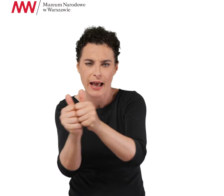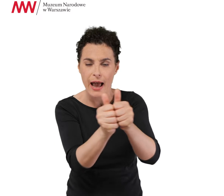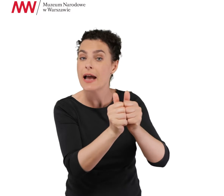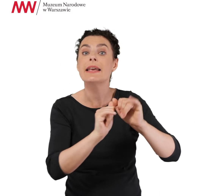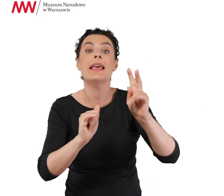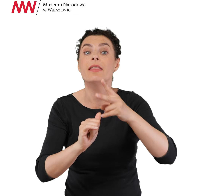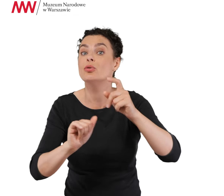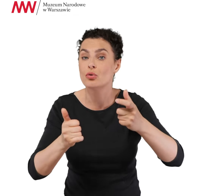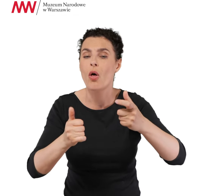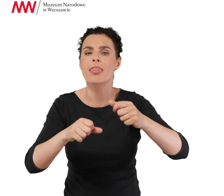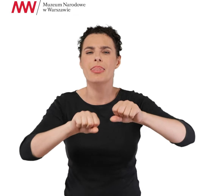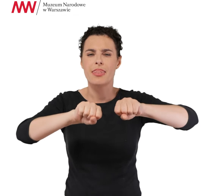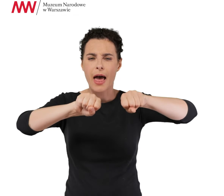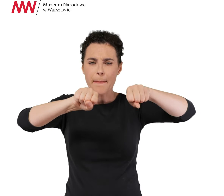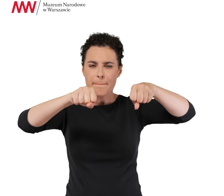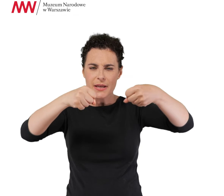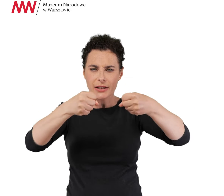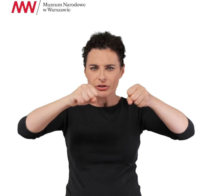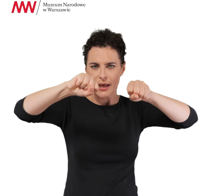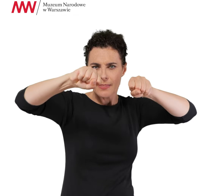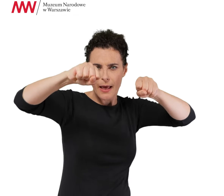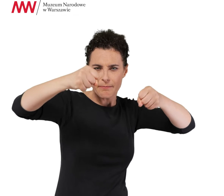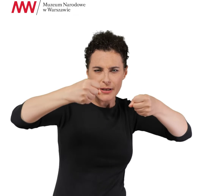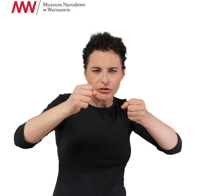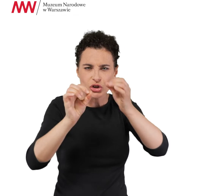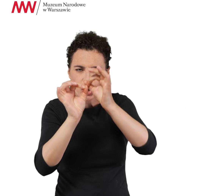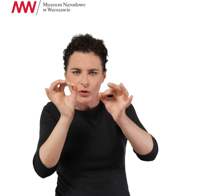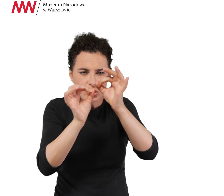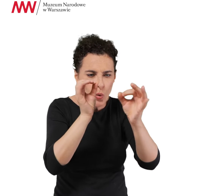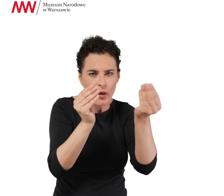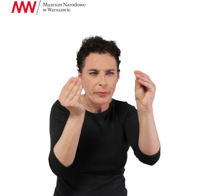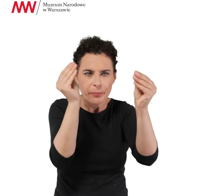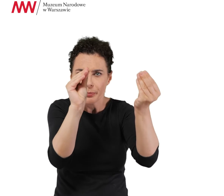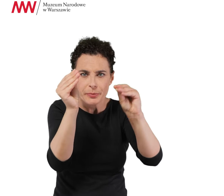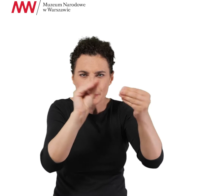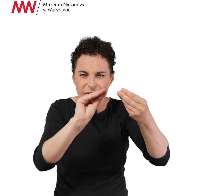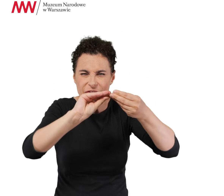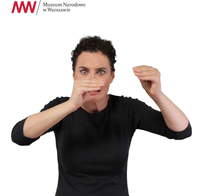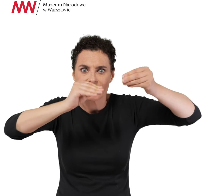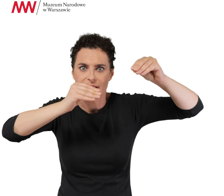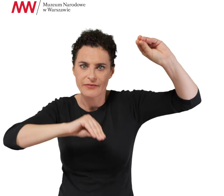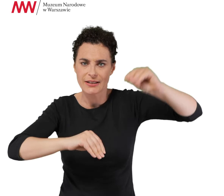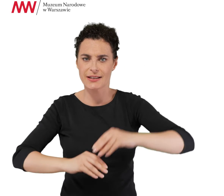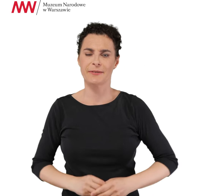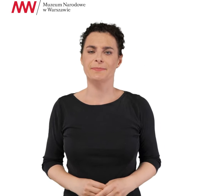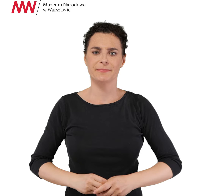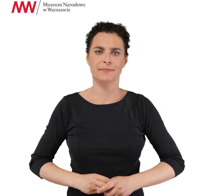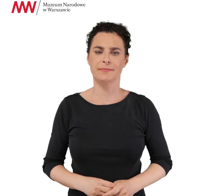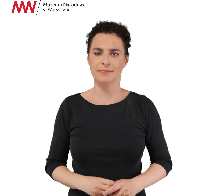kiedy napięcie zostało przy pomocy bardzo nieznacznych szczegółów spotęgowane".